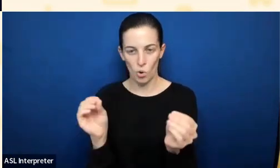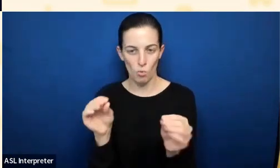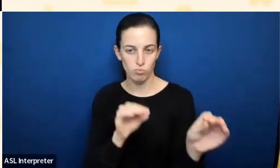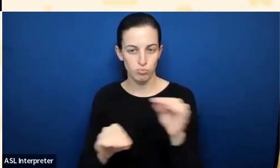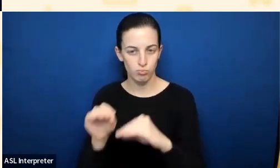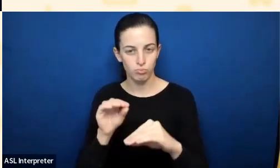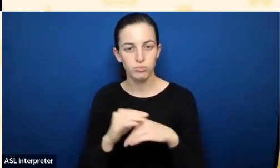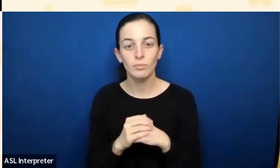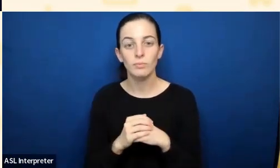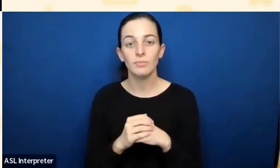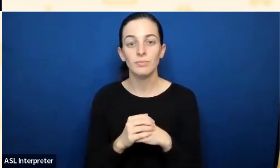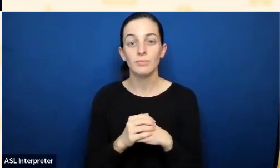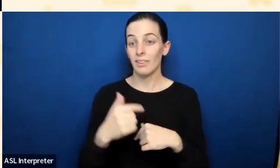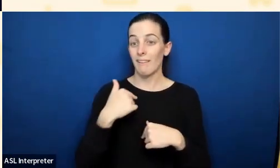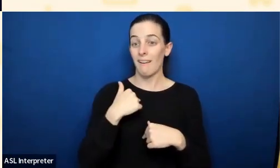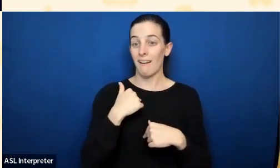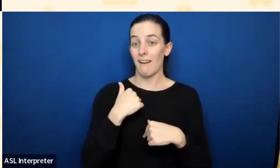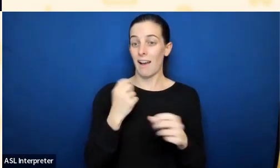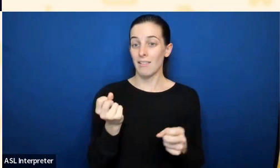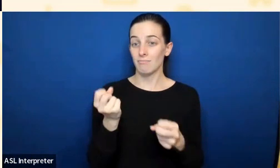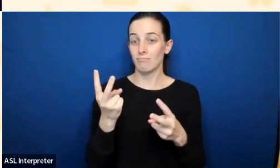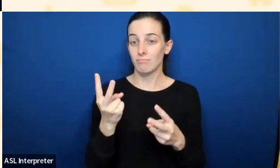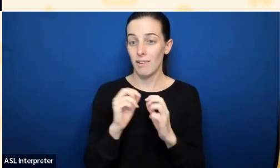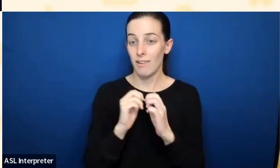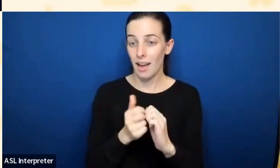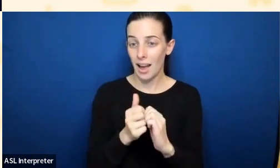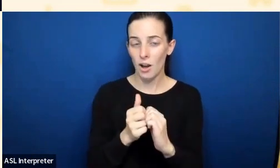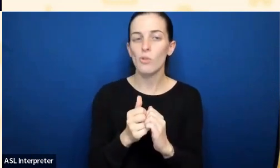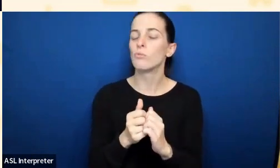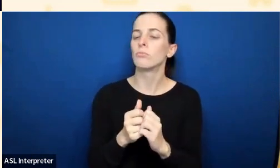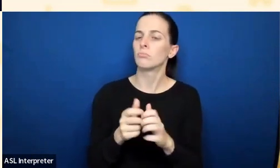Ahora, la forma en que estoy agregando esto a mi tema ahora mismo es solo a través de bloques HTML personalizados.